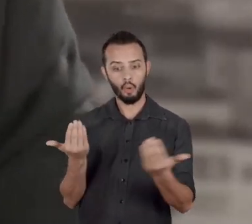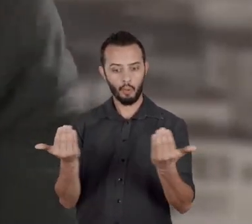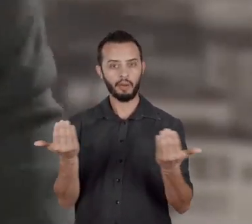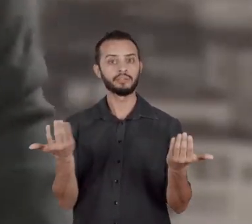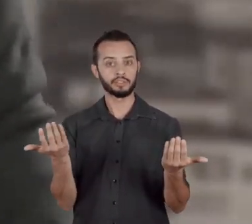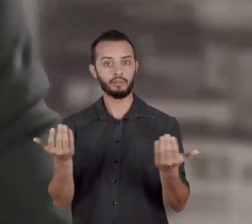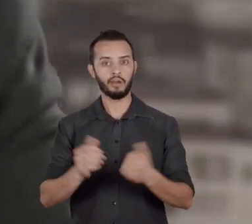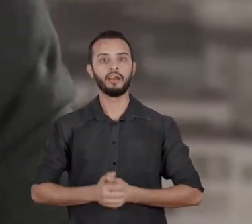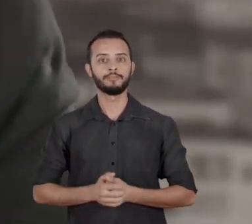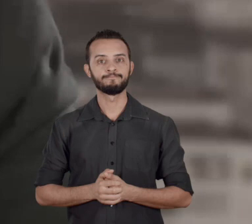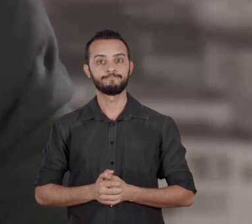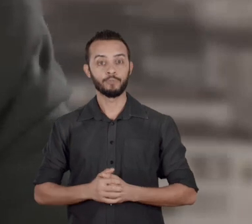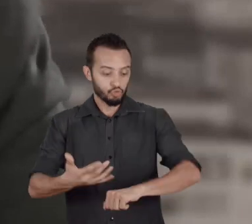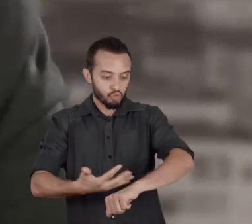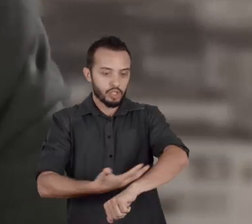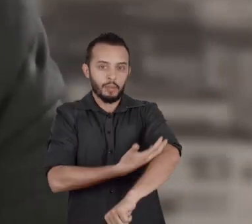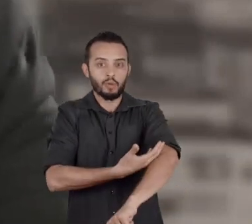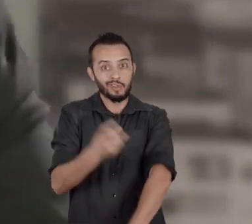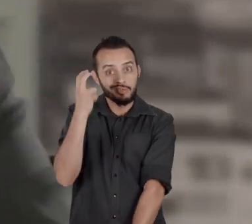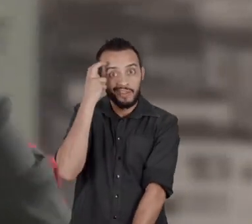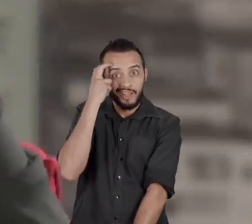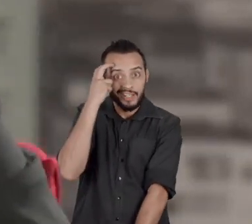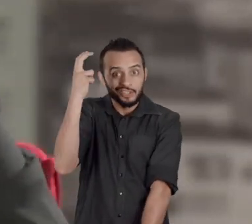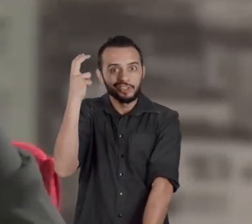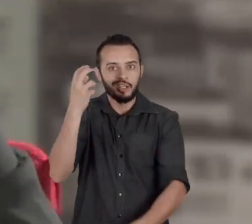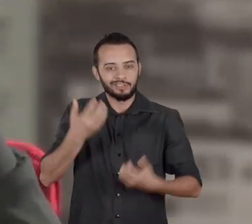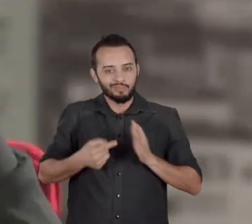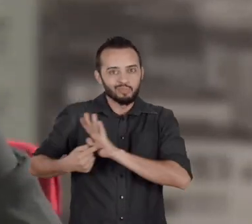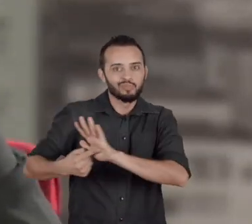nós vemos nossas emoções como inteligência emocional,